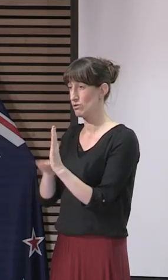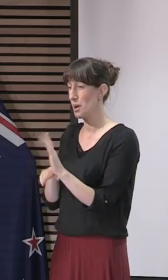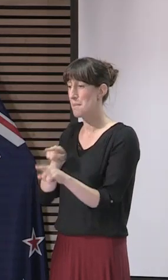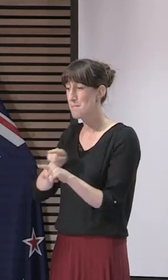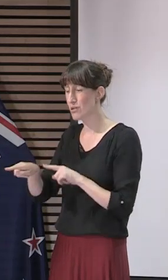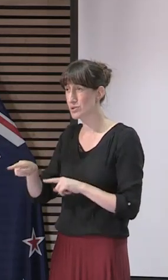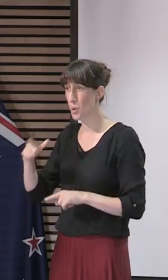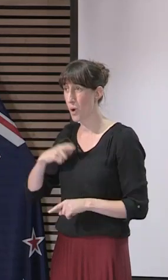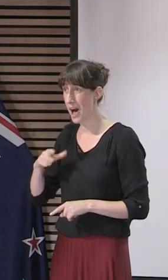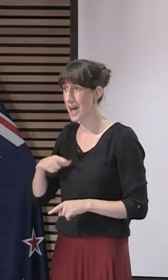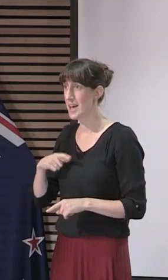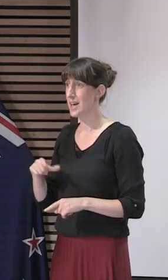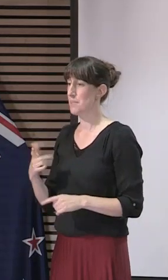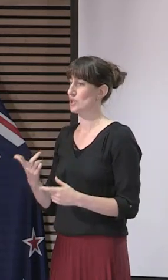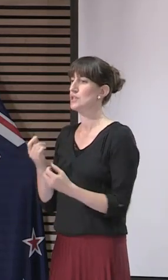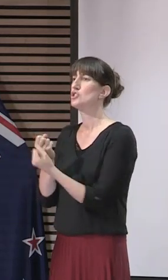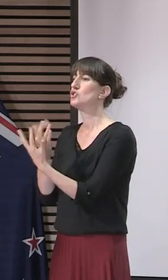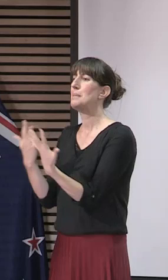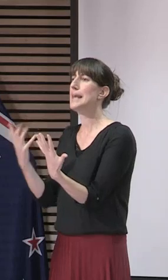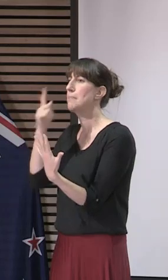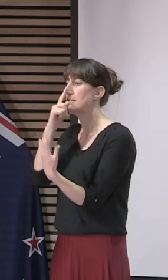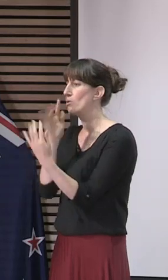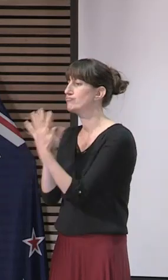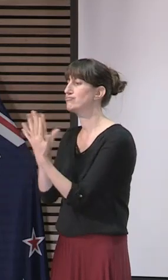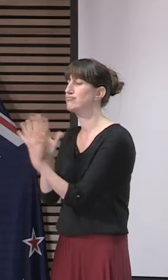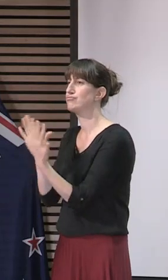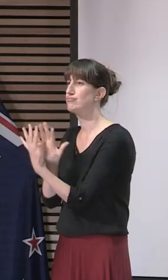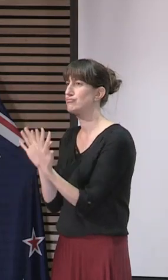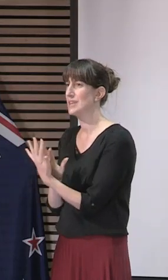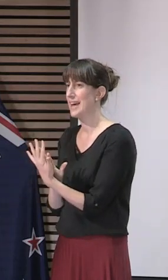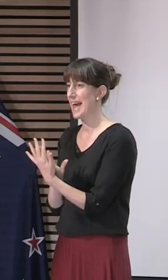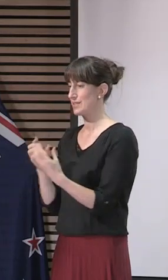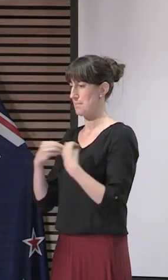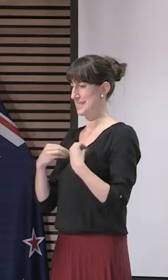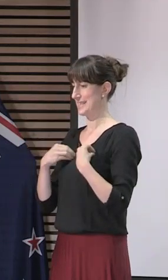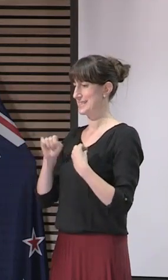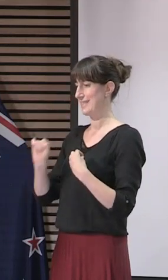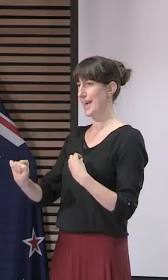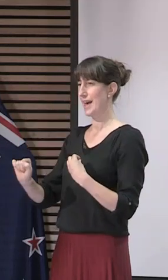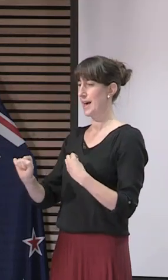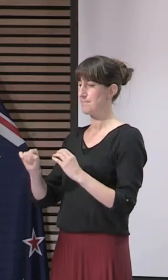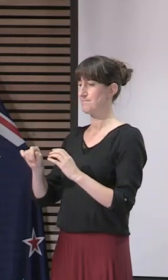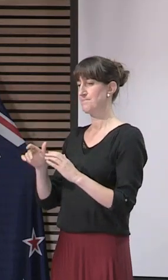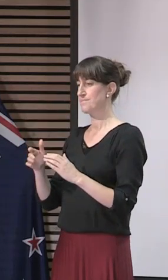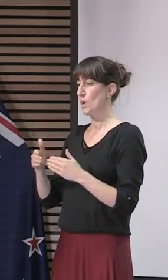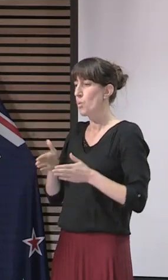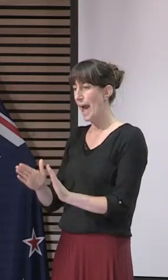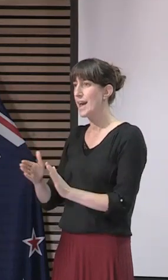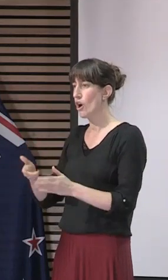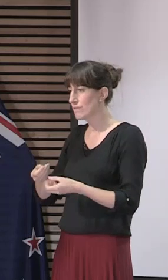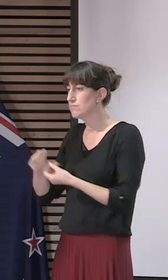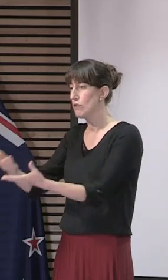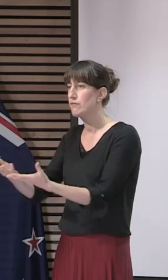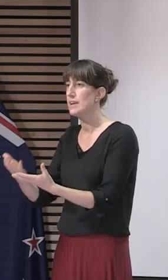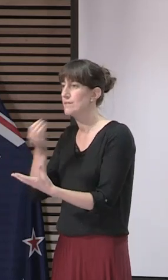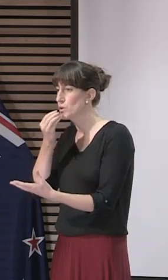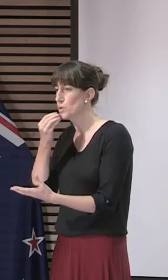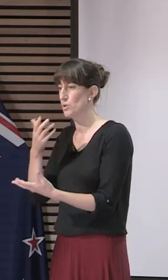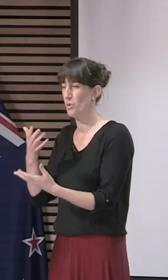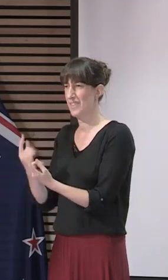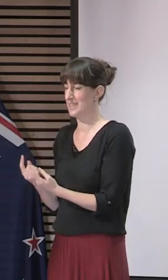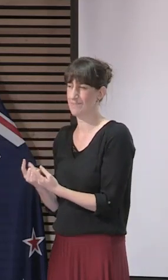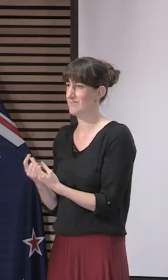taapiri, ko te 742 amuamu o nga